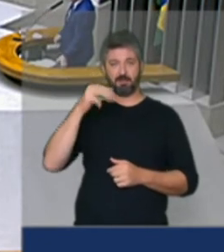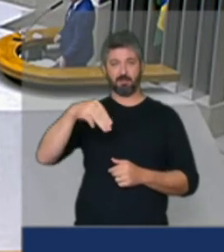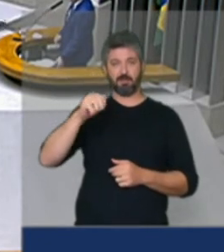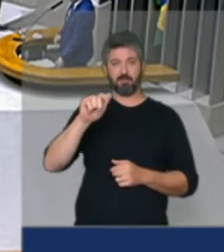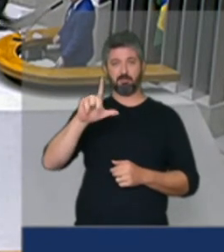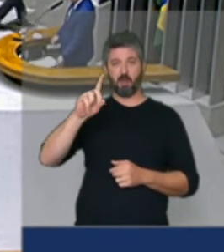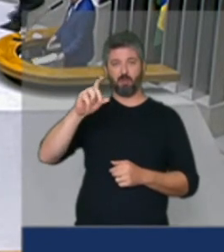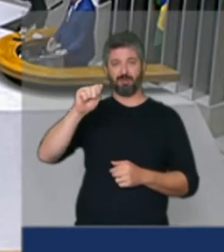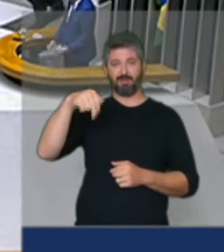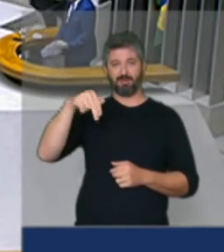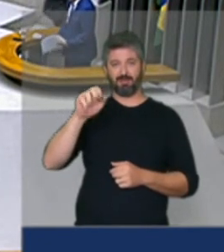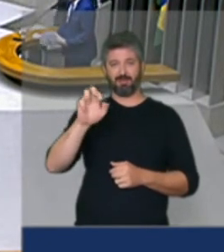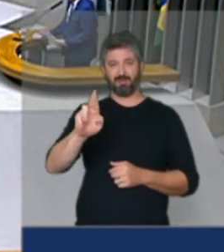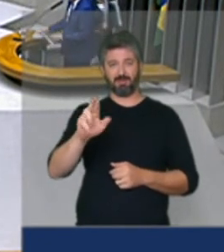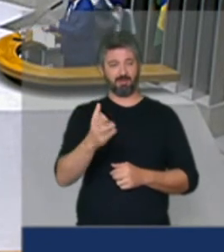VOLTAR PARA SANTA CATARINA COM